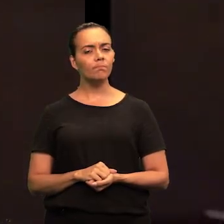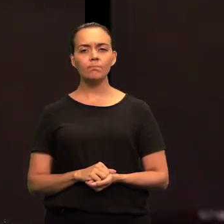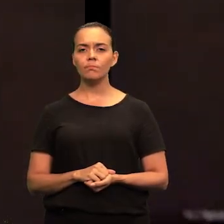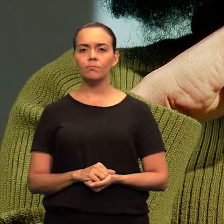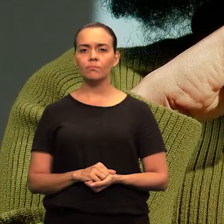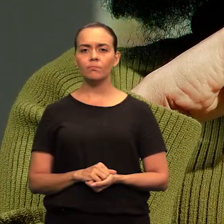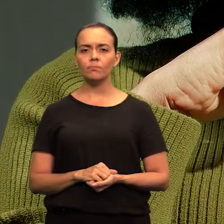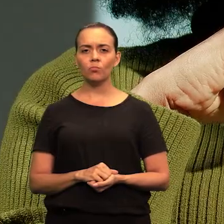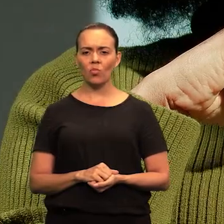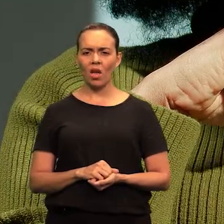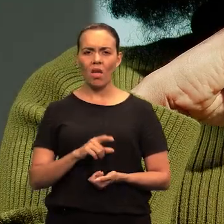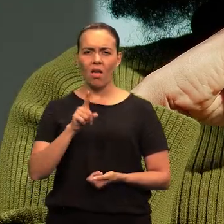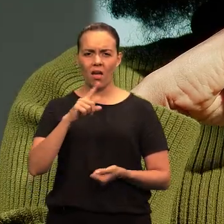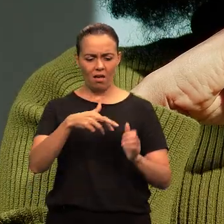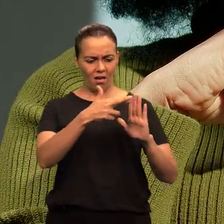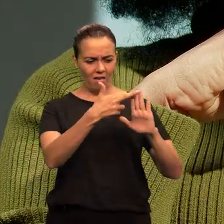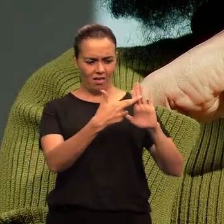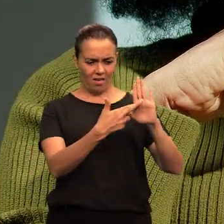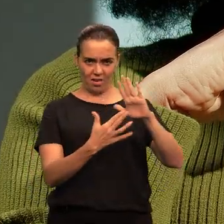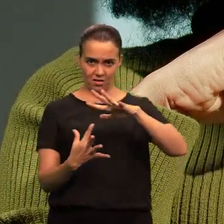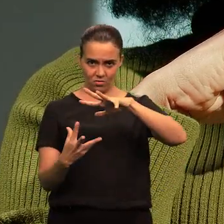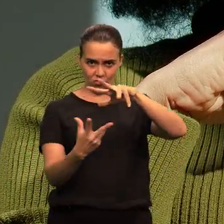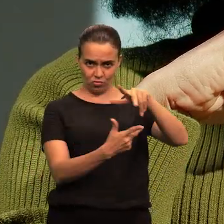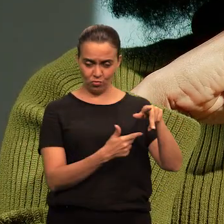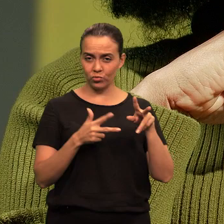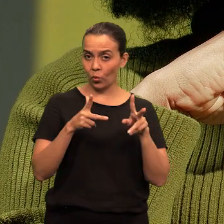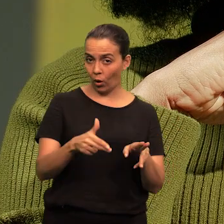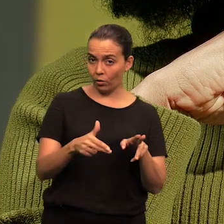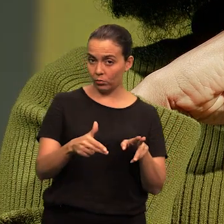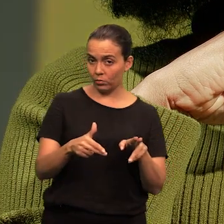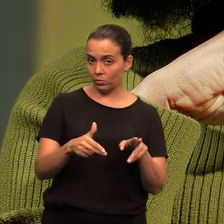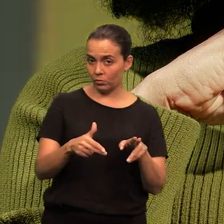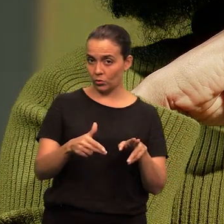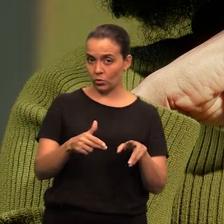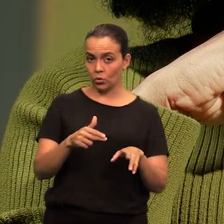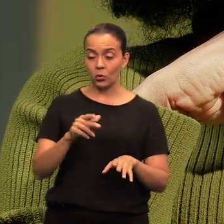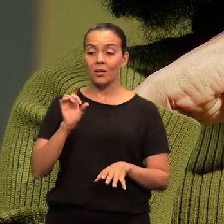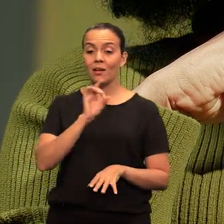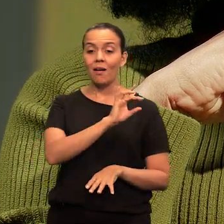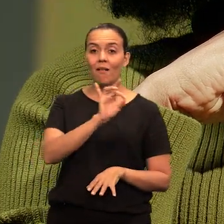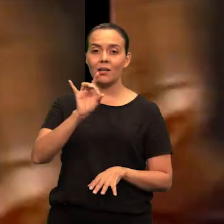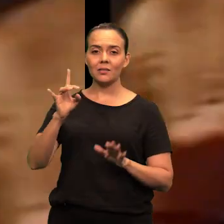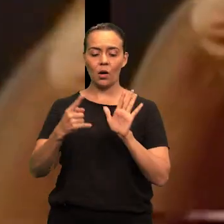É algum critério universal? O que nós apresentamos como cultura,